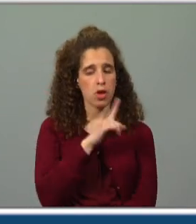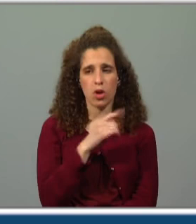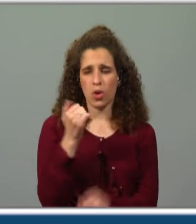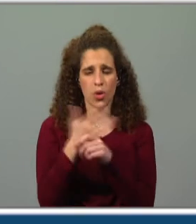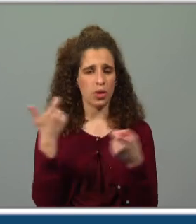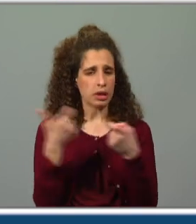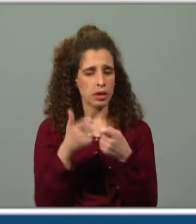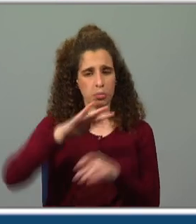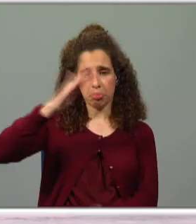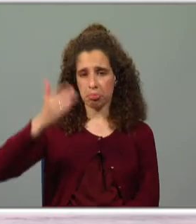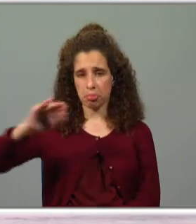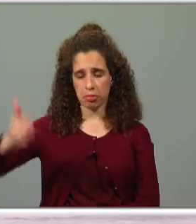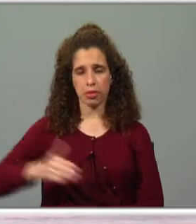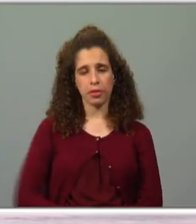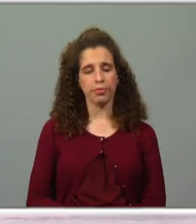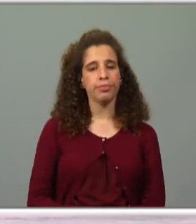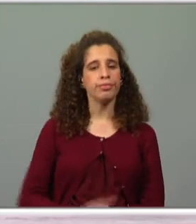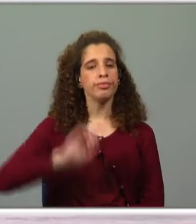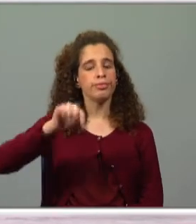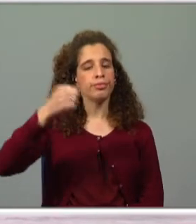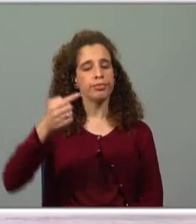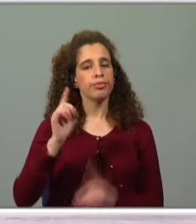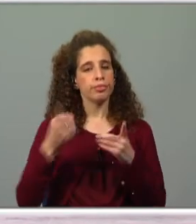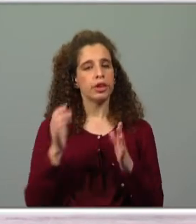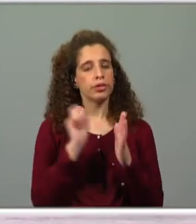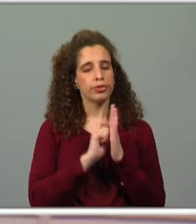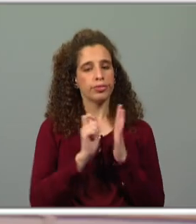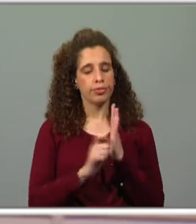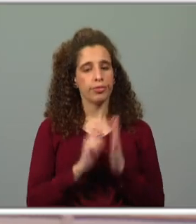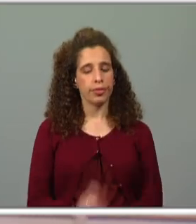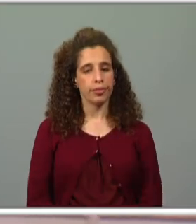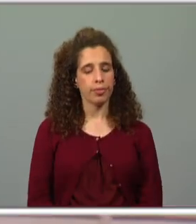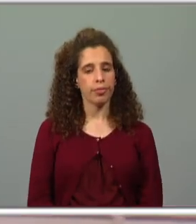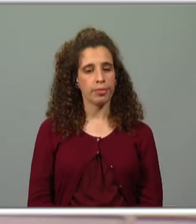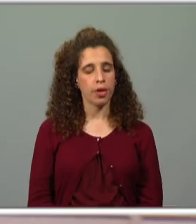outro tipo de elevação e depois iremos começar a escrever tal como na outra 另一種類型的海拔，然後我們會去像其他人一樣開始寫作